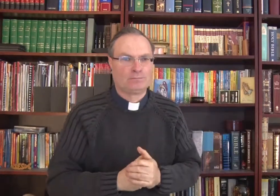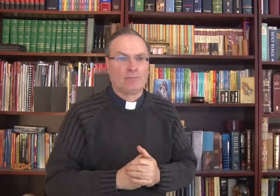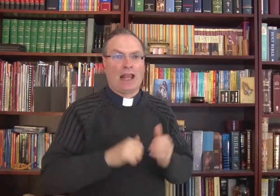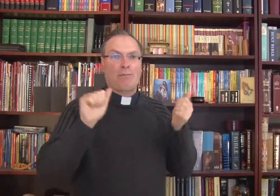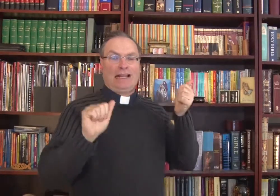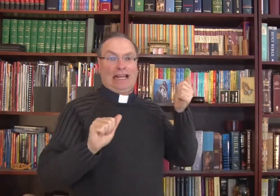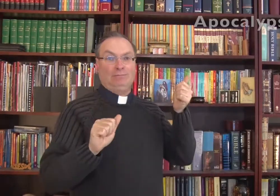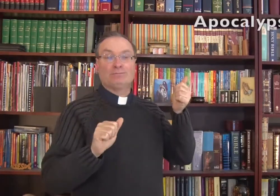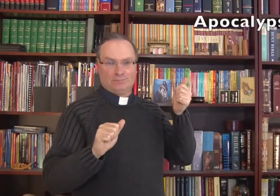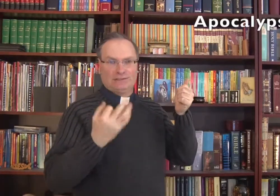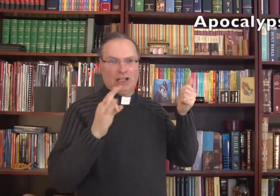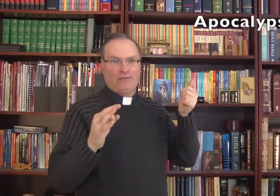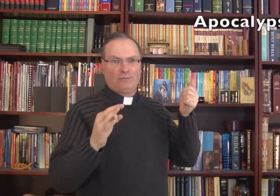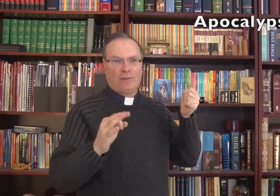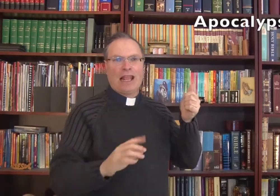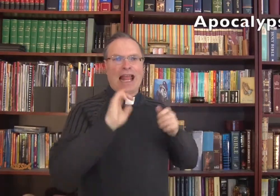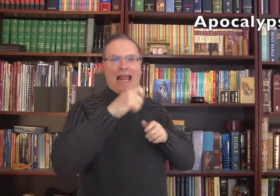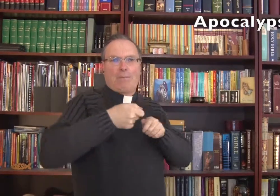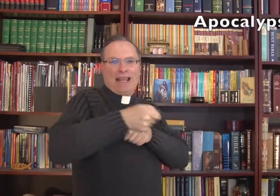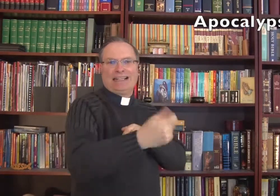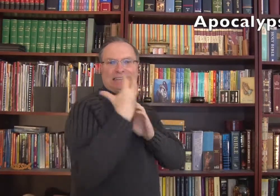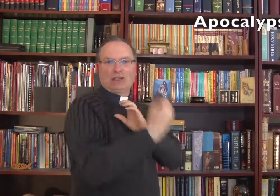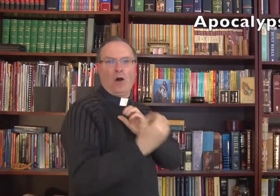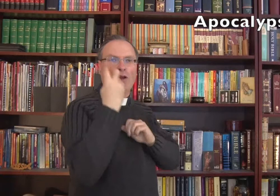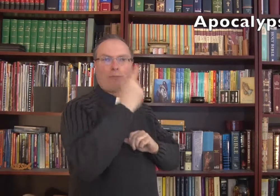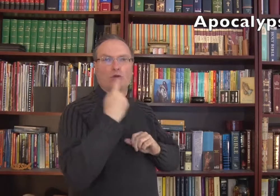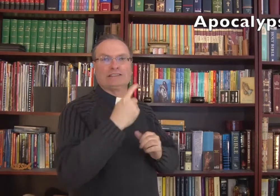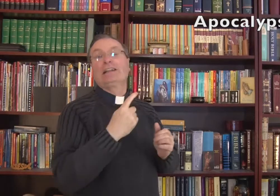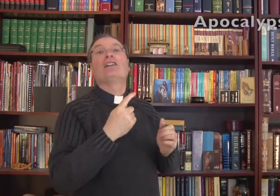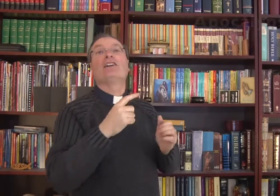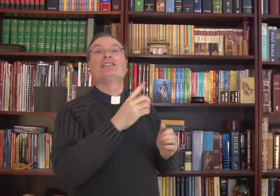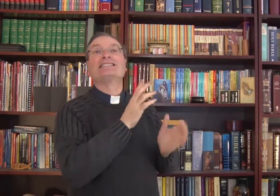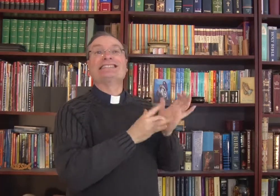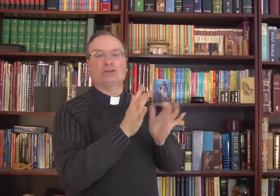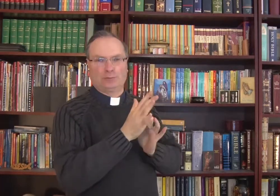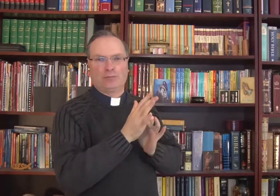Apocalypse 19 L’épée qui sortait de la bouche de Jésus